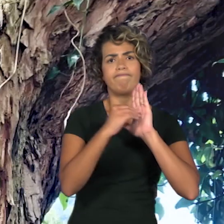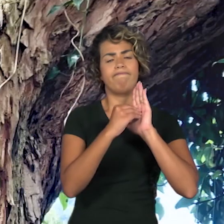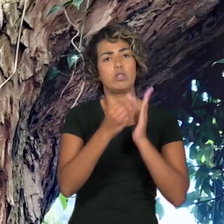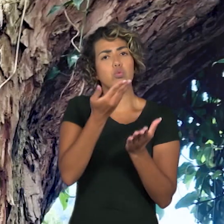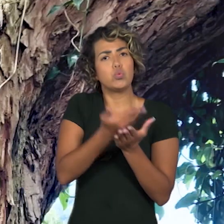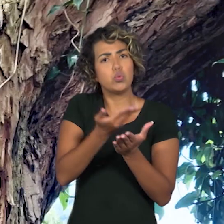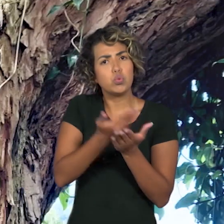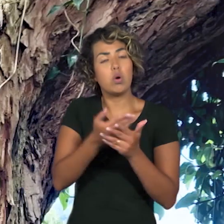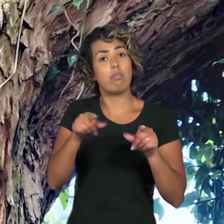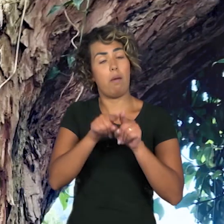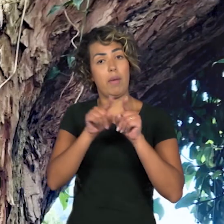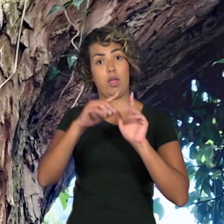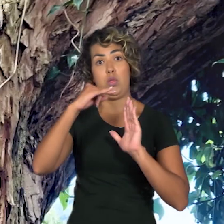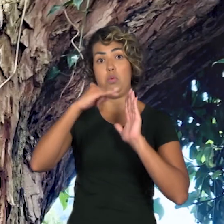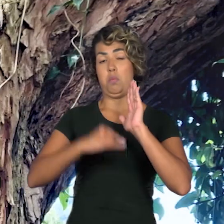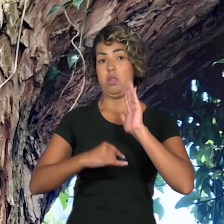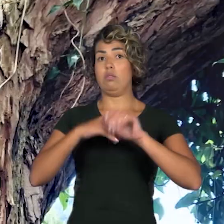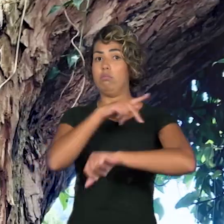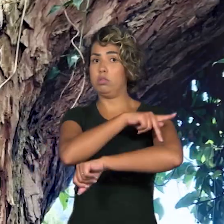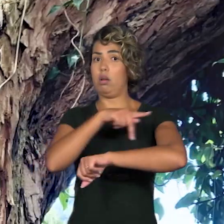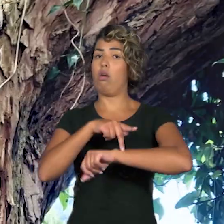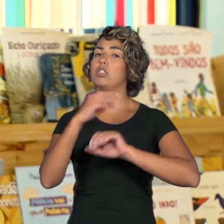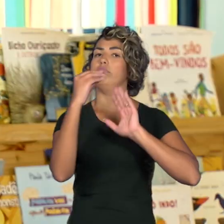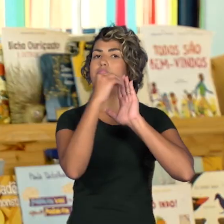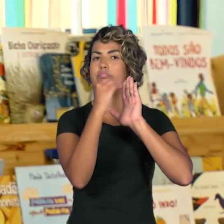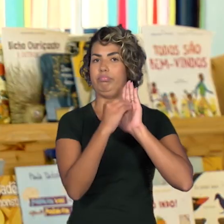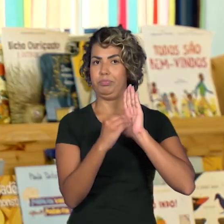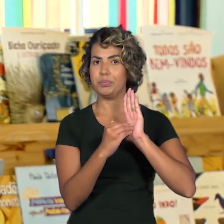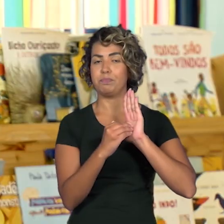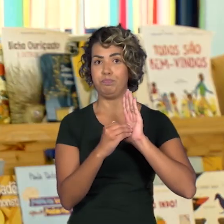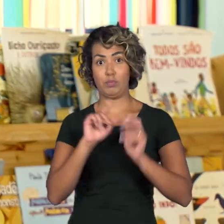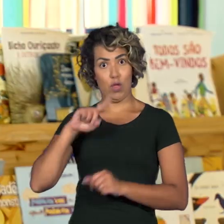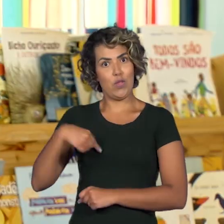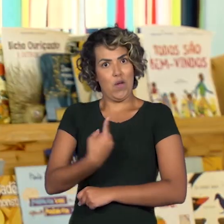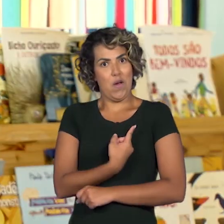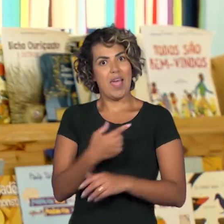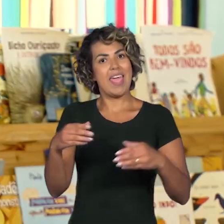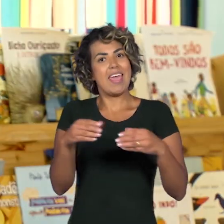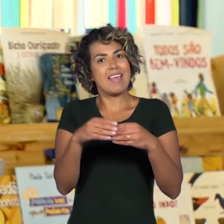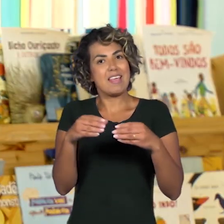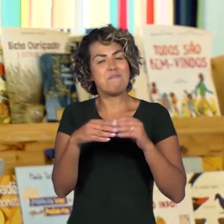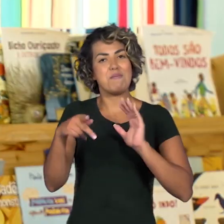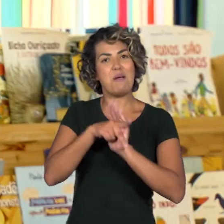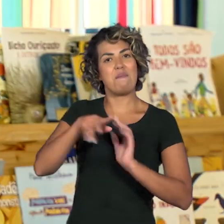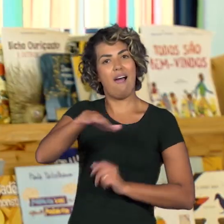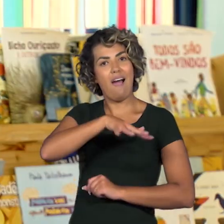E TAMBÉM NA CONSTRUÇÃO DA DOCUMENTAÇÃO PEDAGÓGICA. NÓS, DA EQUIPE DA DIVISÃO DE EDUCAÇÃO INFANTIL